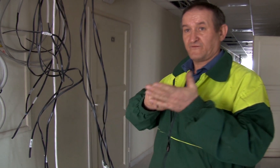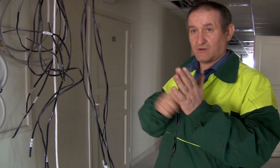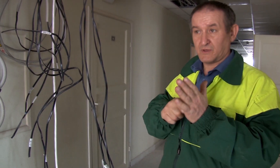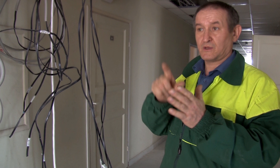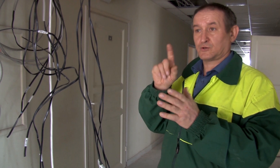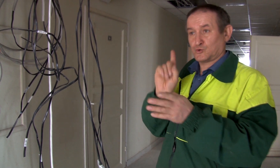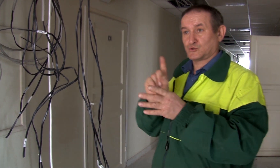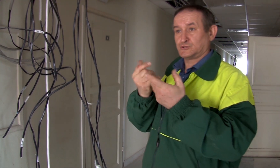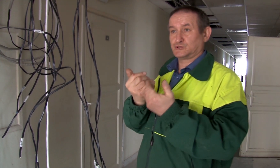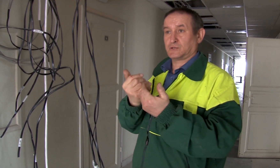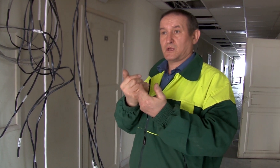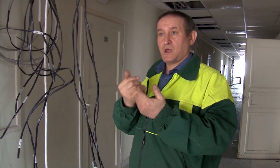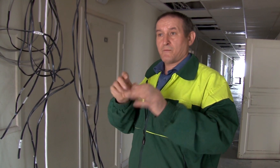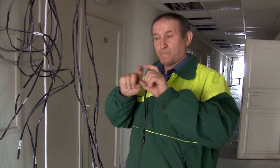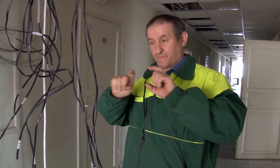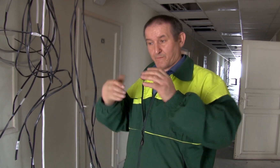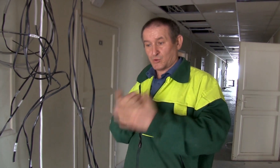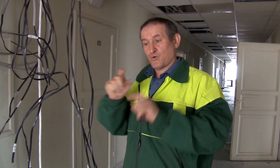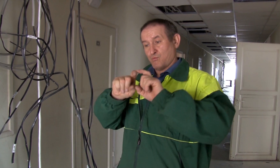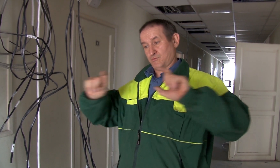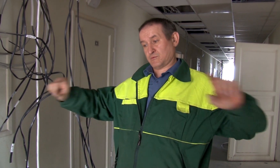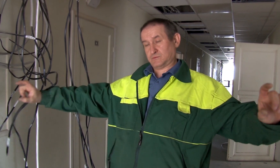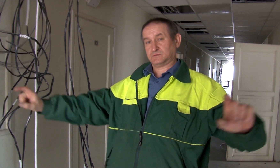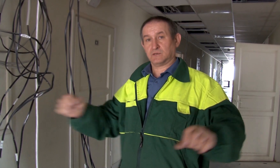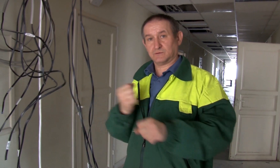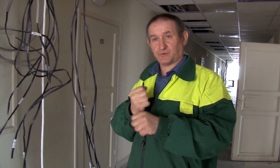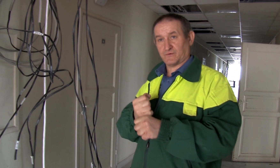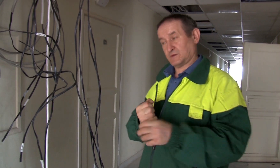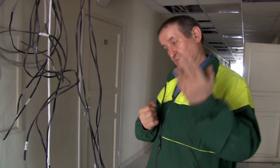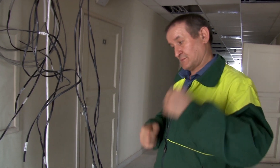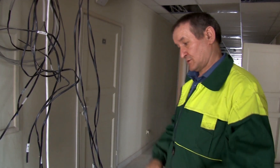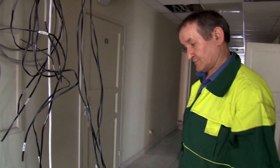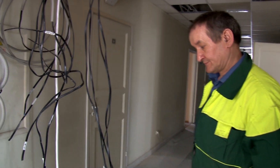В кабинетах тоже сейчас по-новому делаем, кабели-каналы устанавливаем. Пойдёмте, покажу.